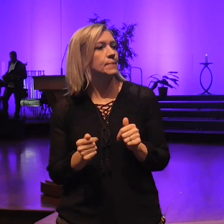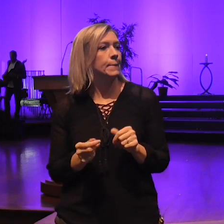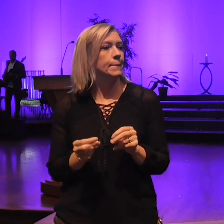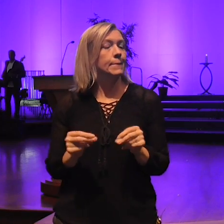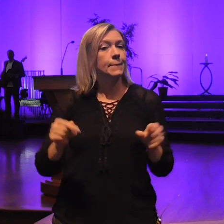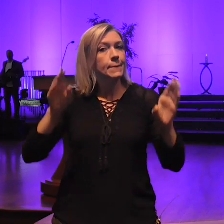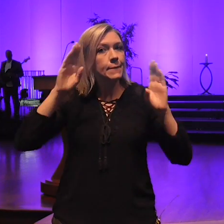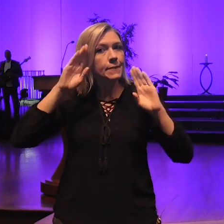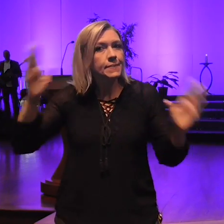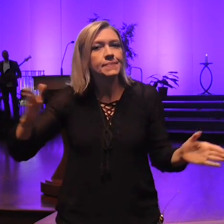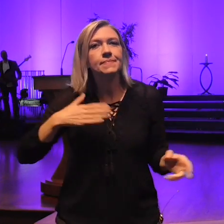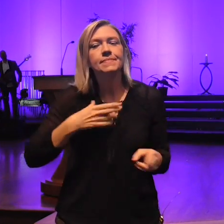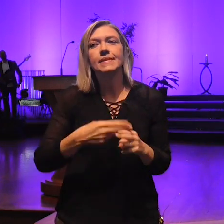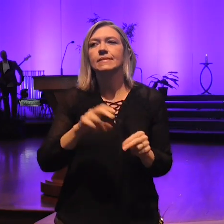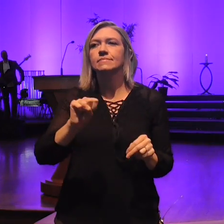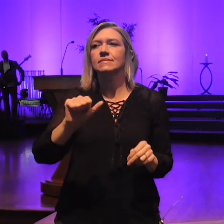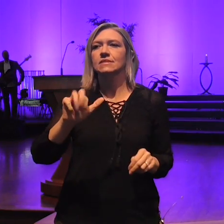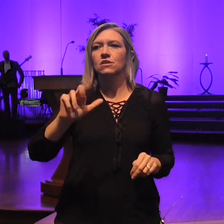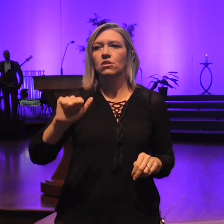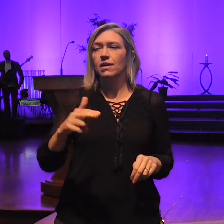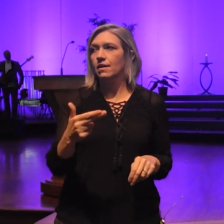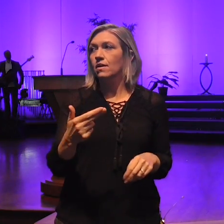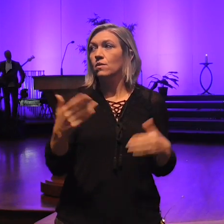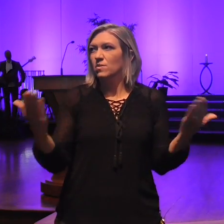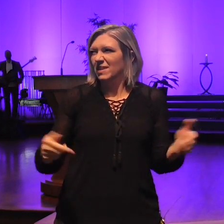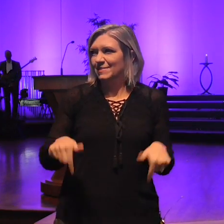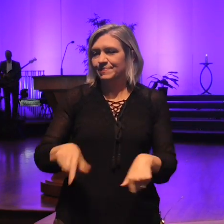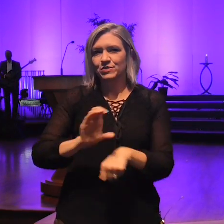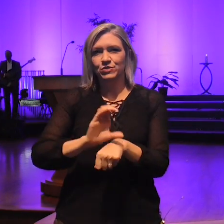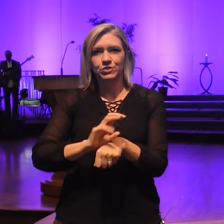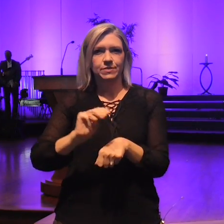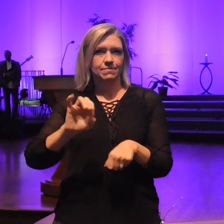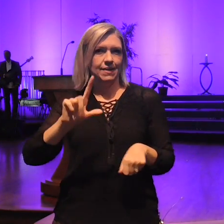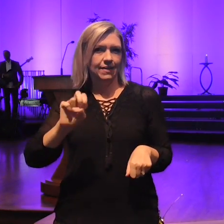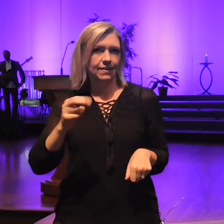Hola a todos, mi nombre es Sarah y bienvenidos a la iglesia Mile High. Muchas gracias por pasar